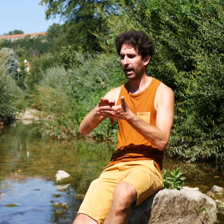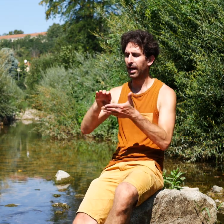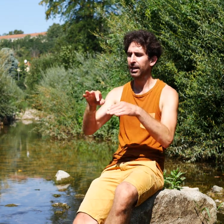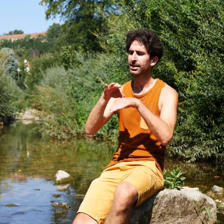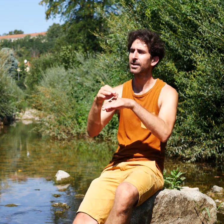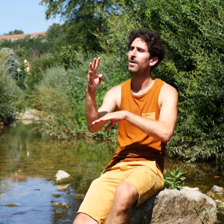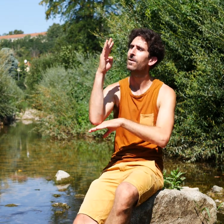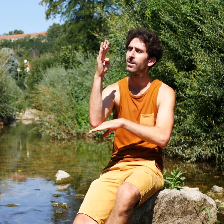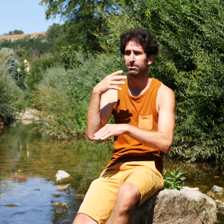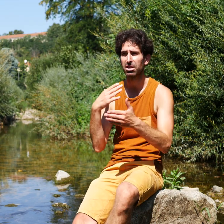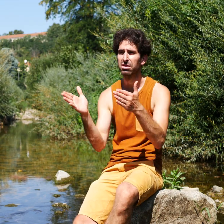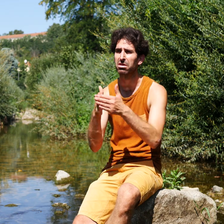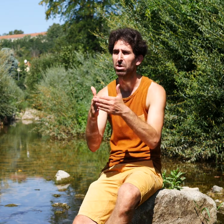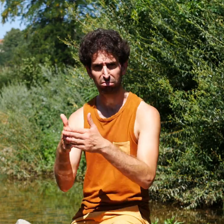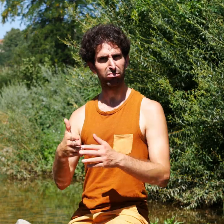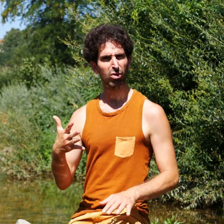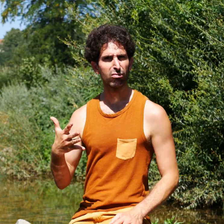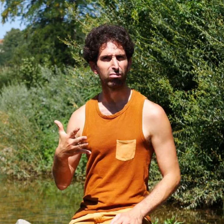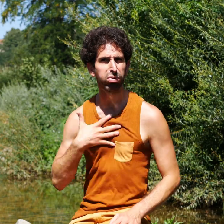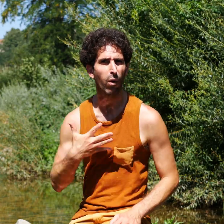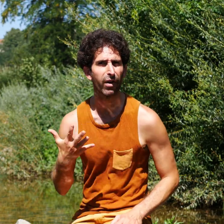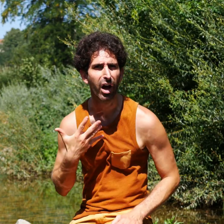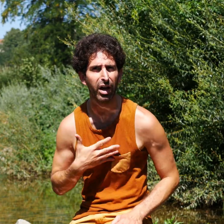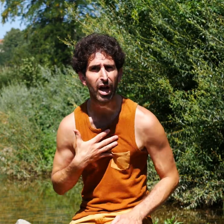Ma demande de carte de guide-conférencier, c'est pour quoi faire ?